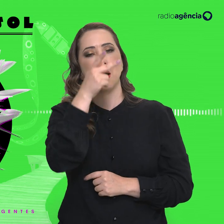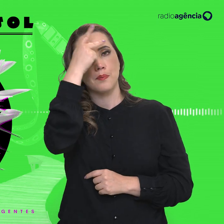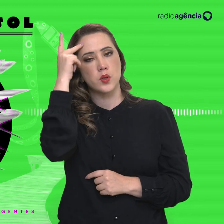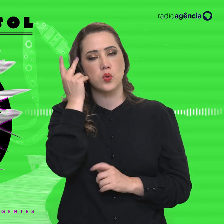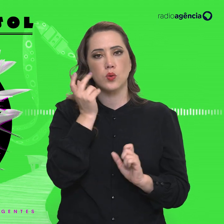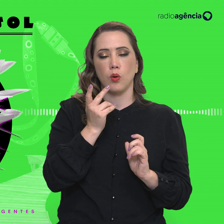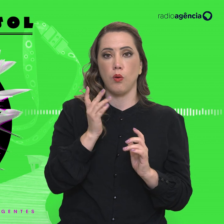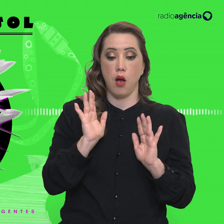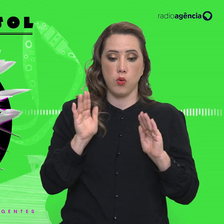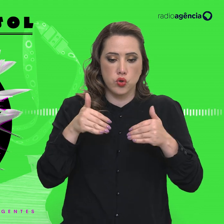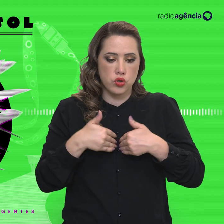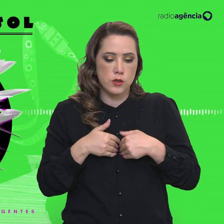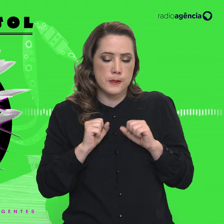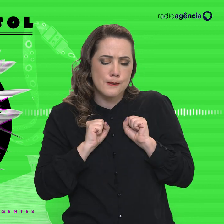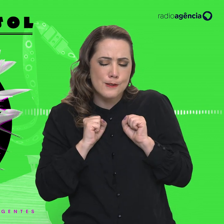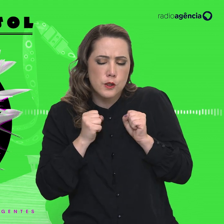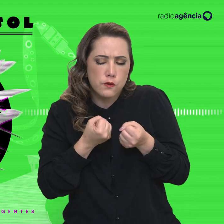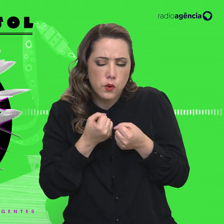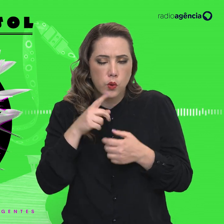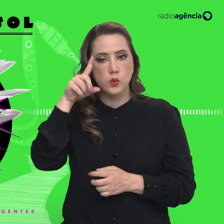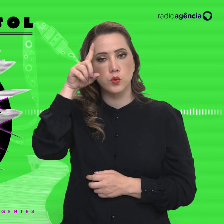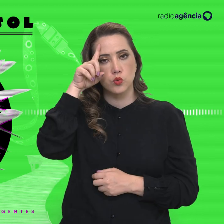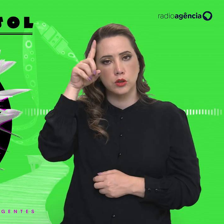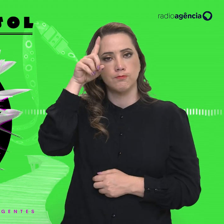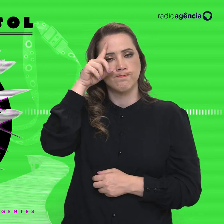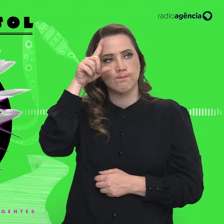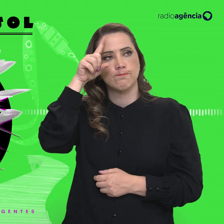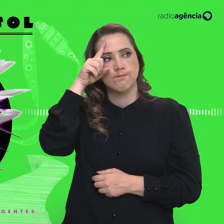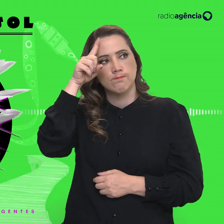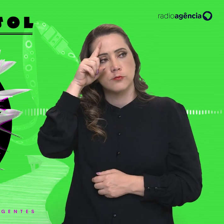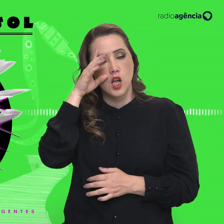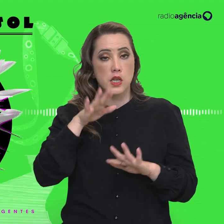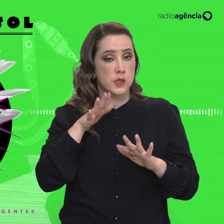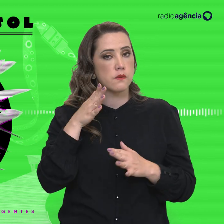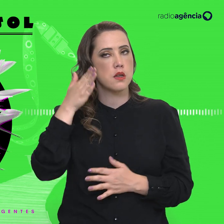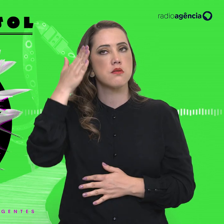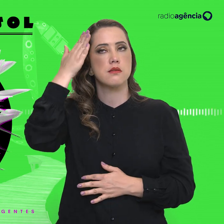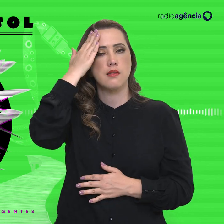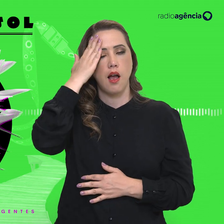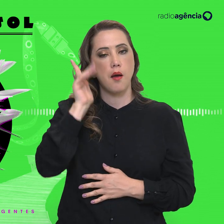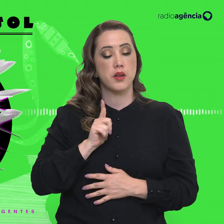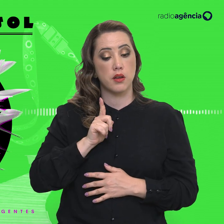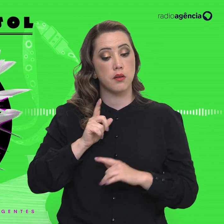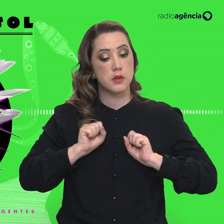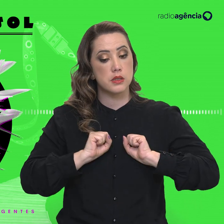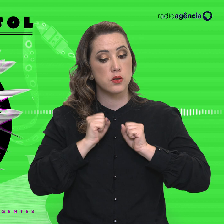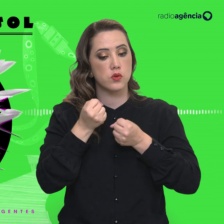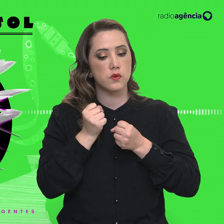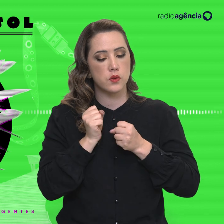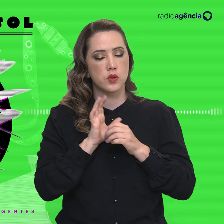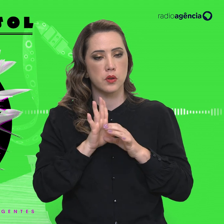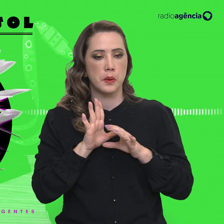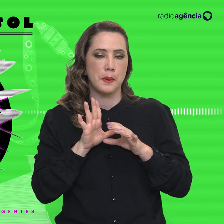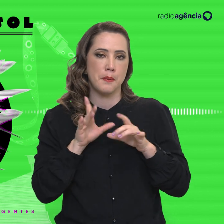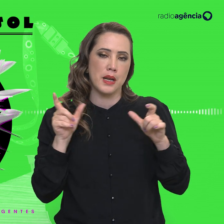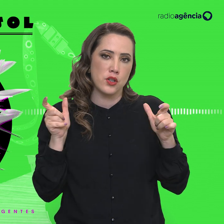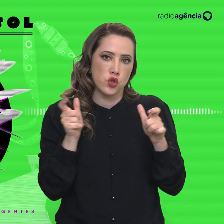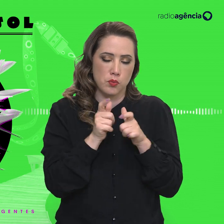conscientemente ou não pra suprimirem seus comportamentos autísticos ou parecerem